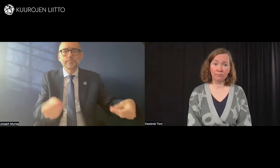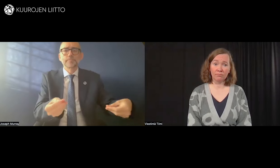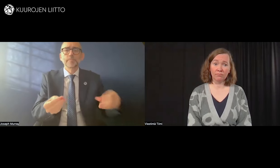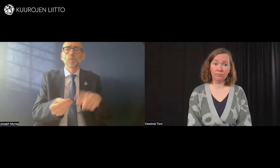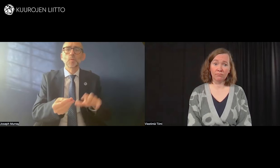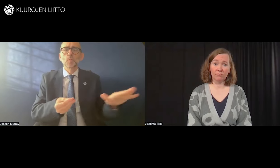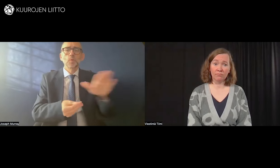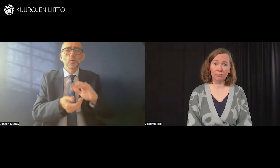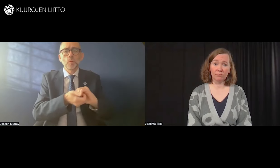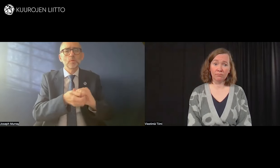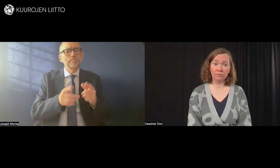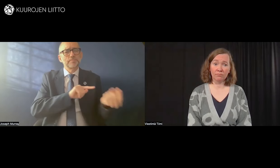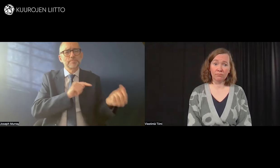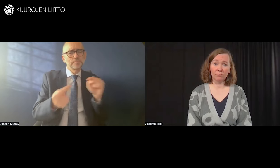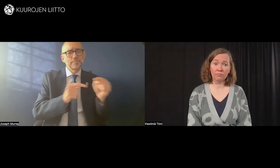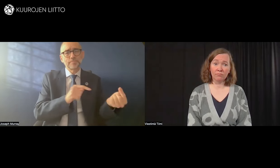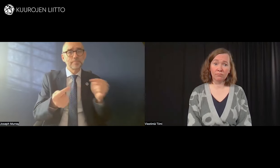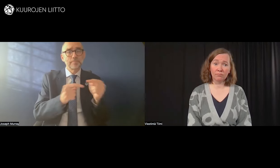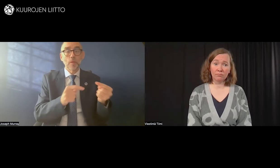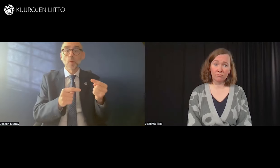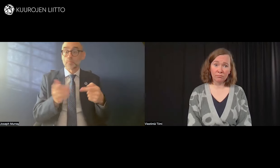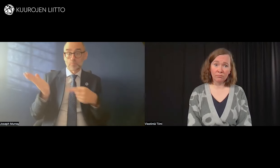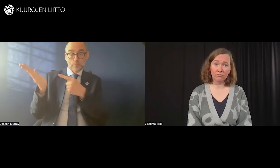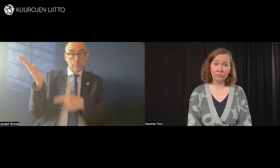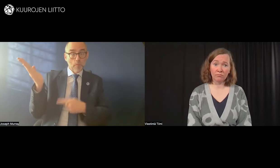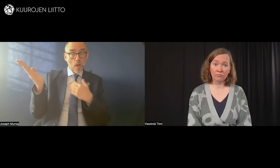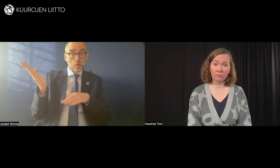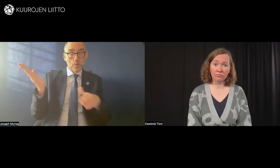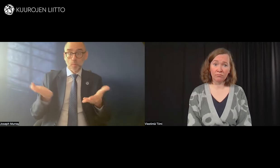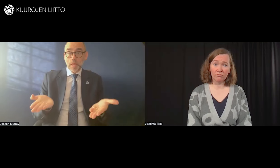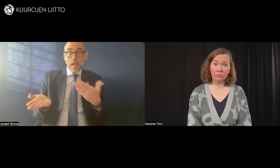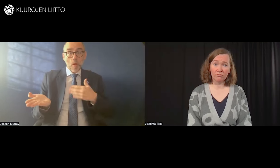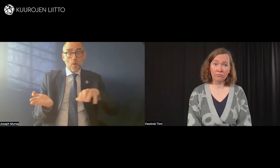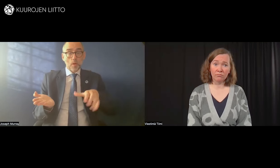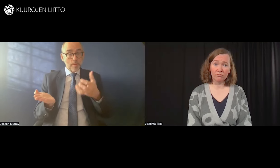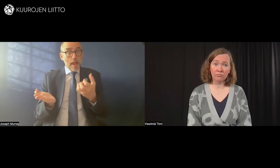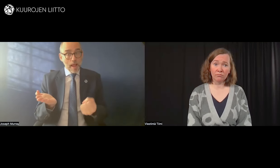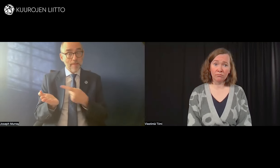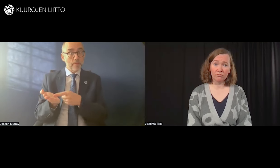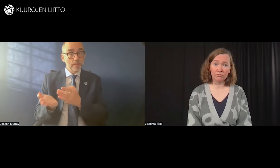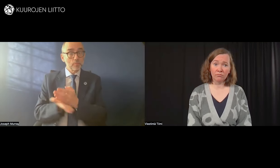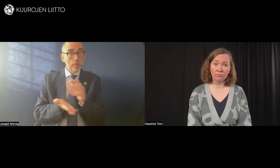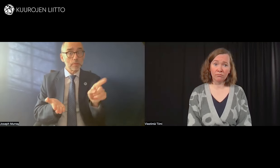Keskustelkaa omien kuurojen liittojenne kanssa siitä, toteutuvatko oikeudet maissanne.